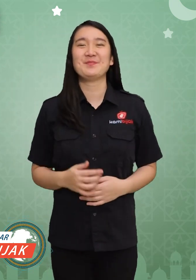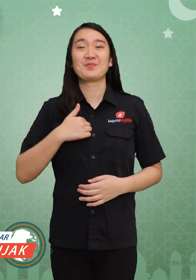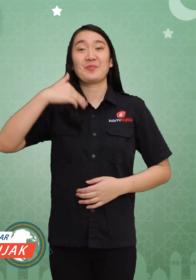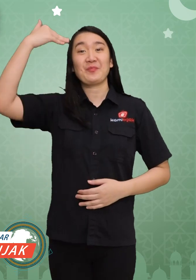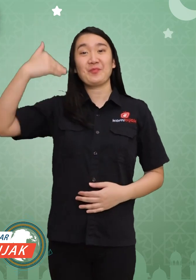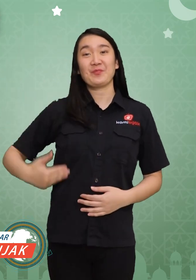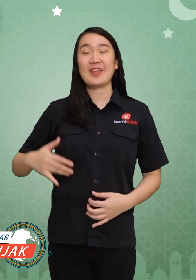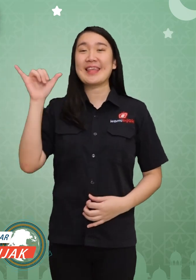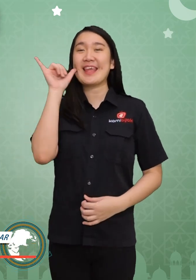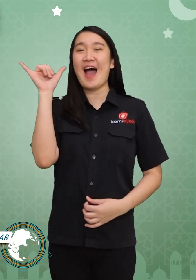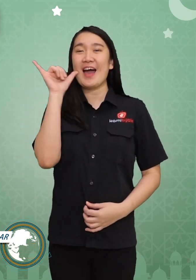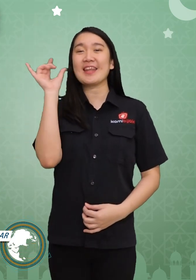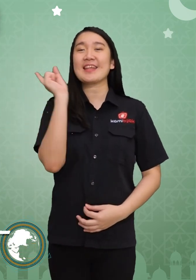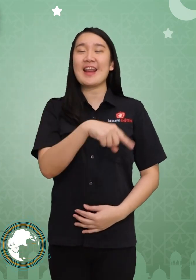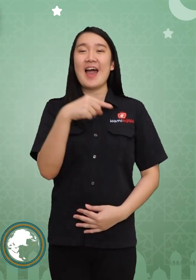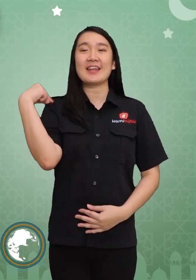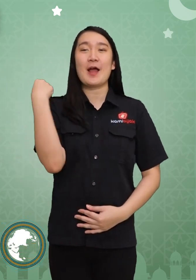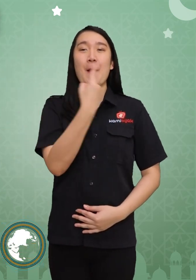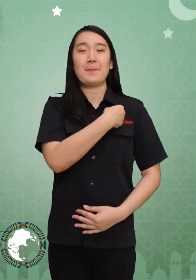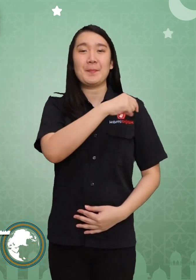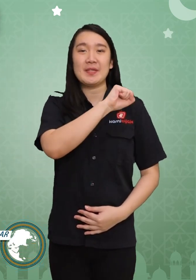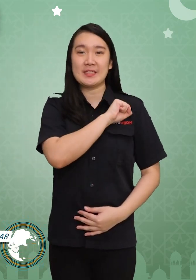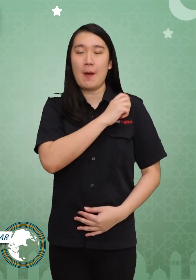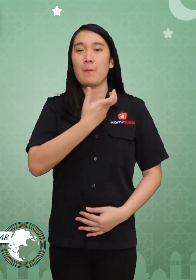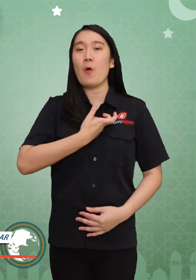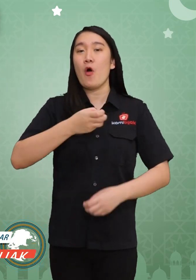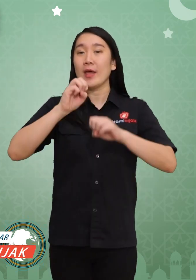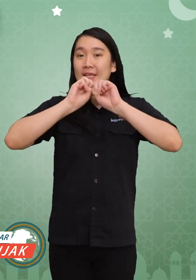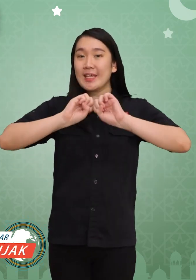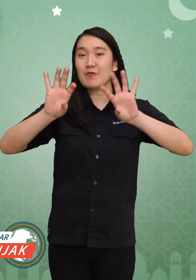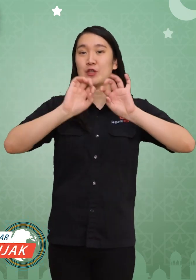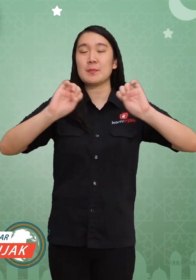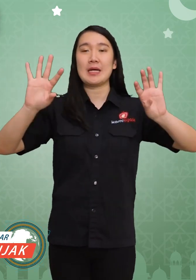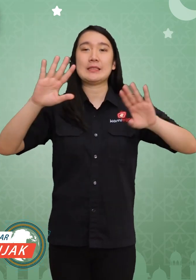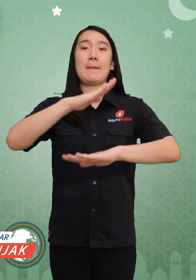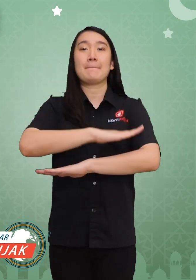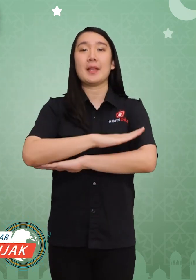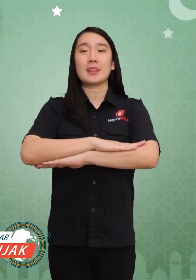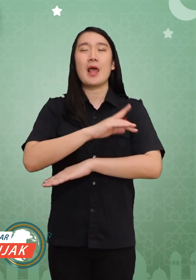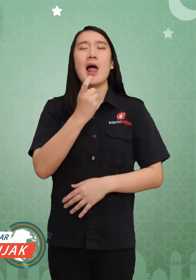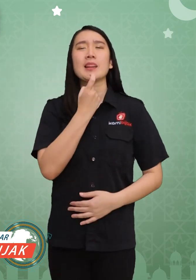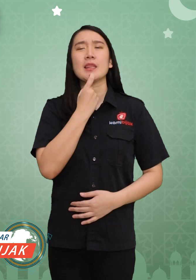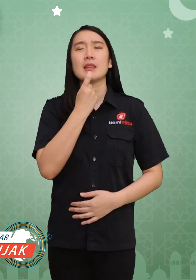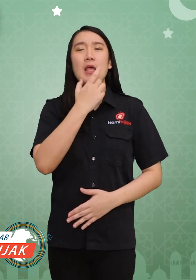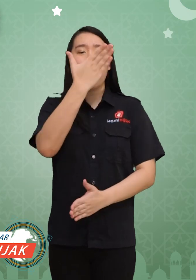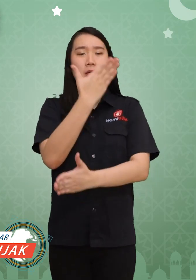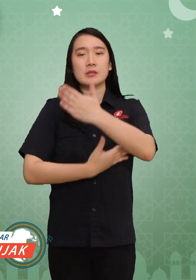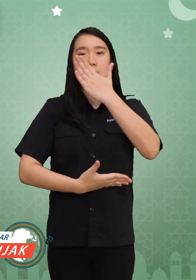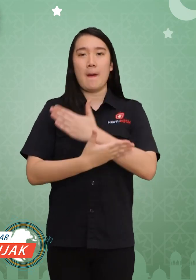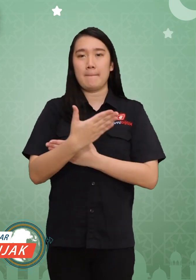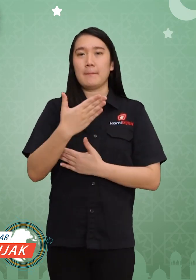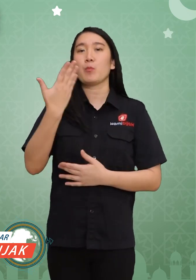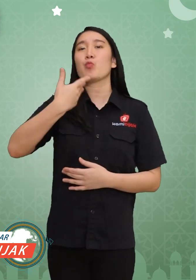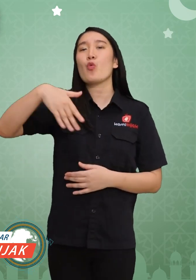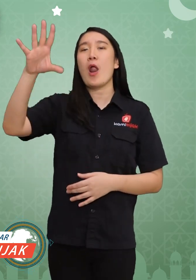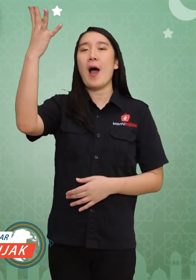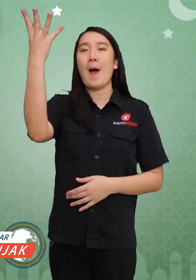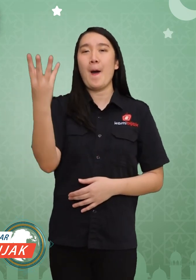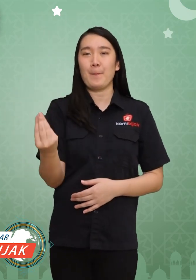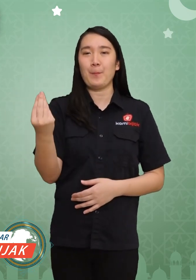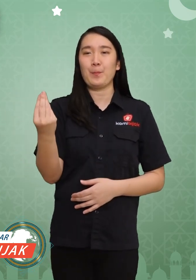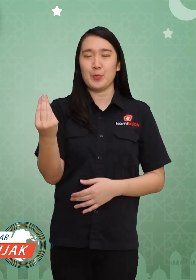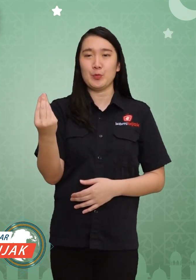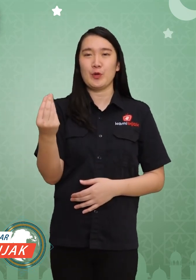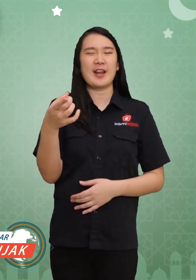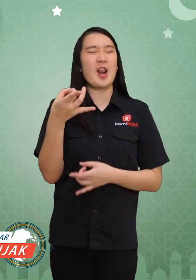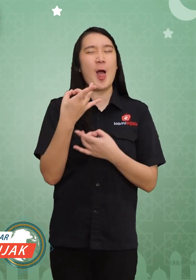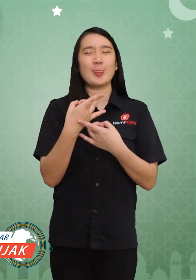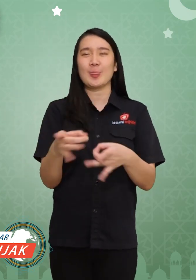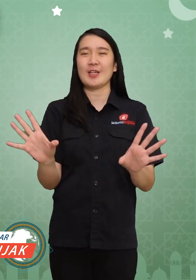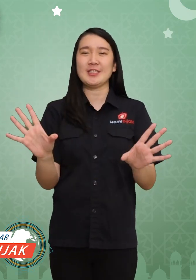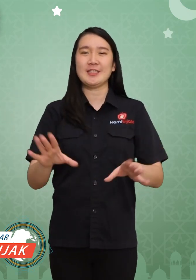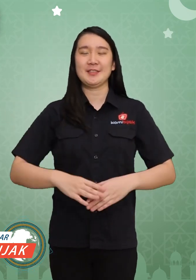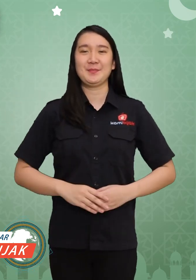Saya Yani dari KamiBijak mau menyampaikan berita Disabilitas pulang kampung gratis.